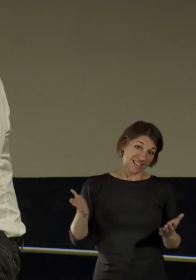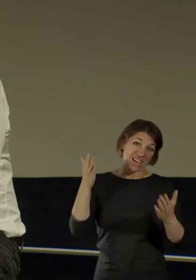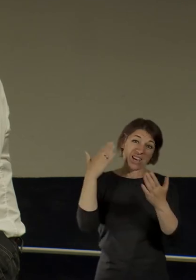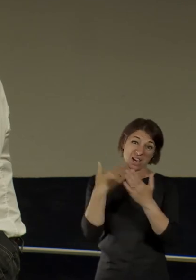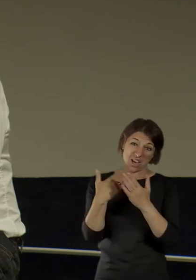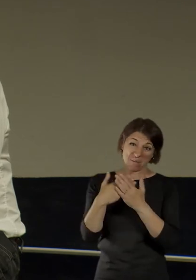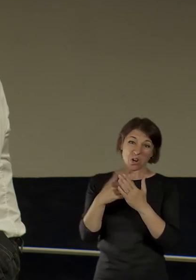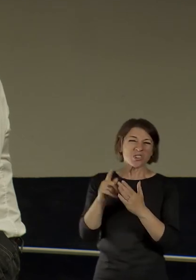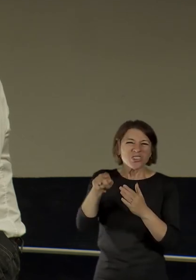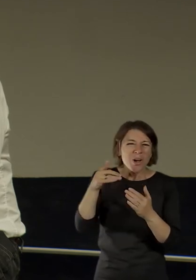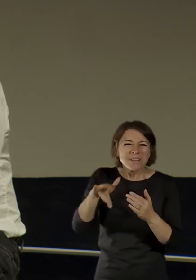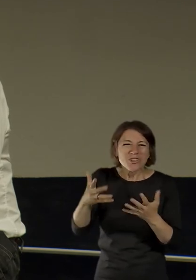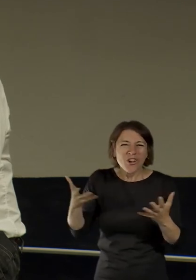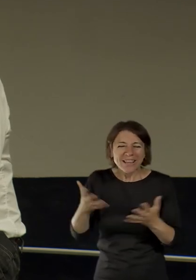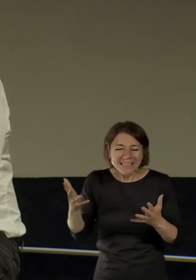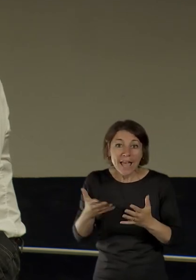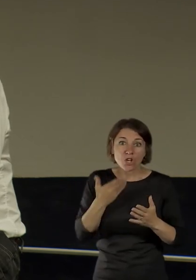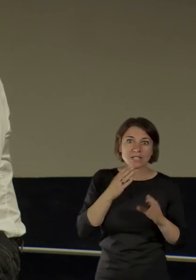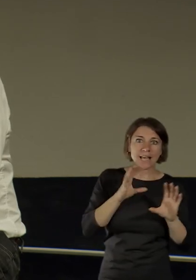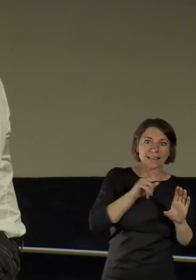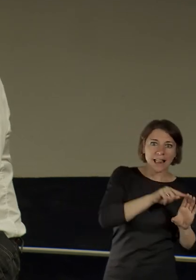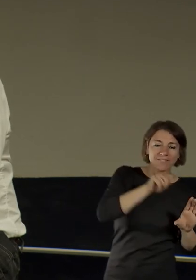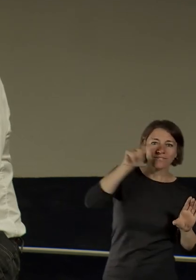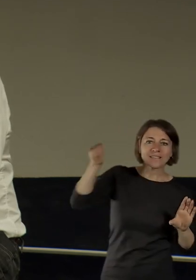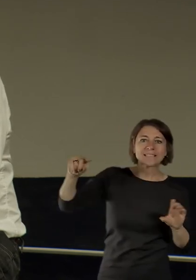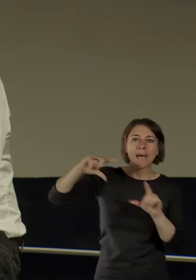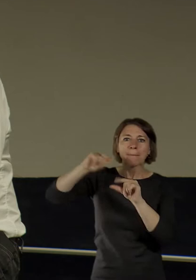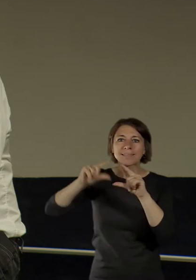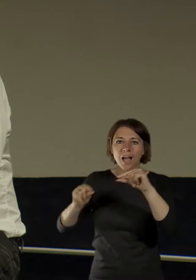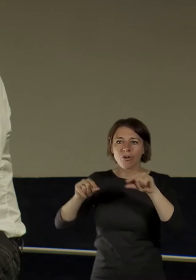A já teď, Jiří mě to připomene, protože má významně mladší mozek, myslím,